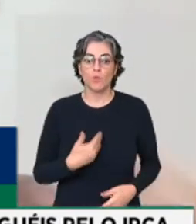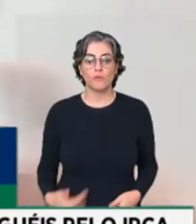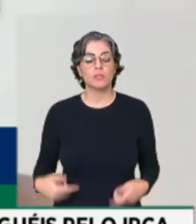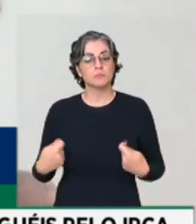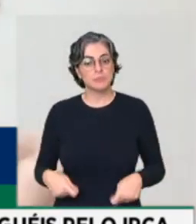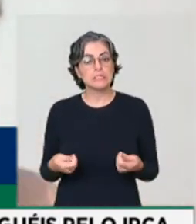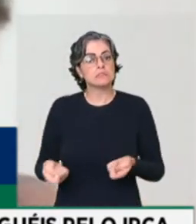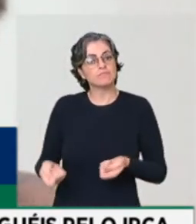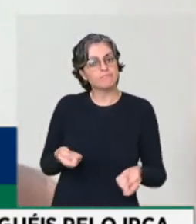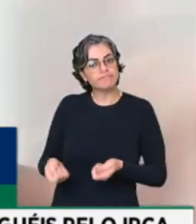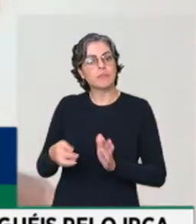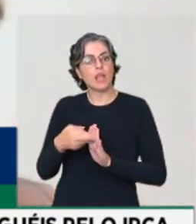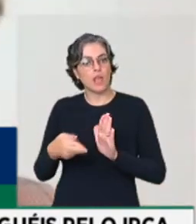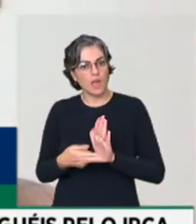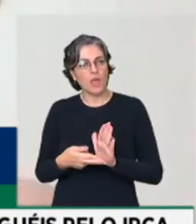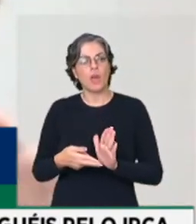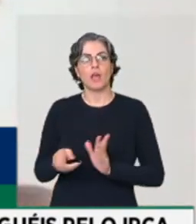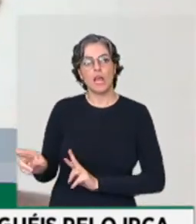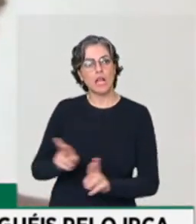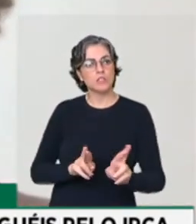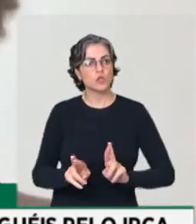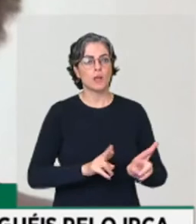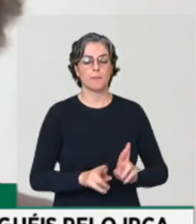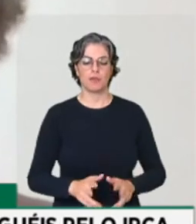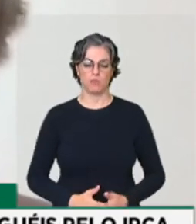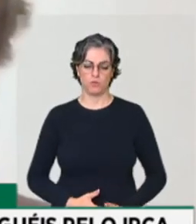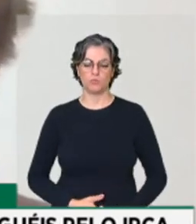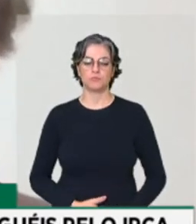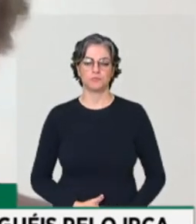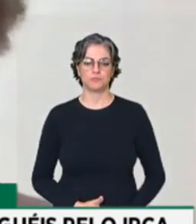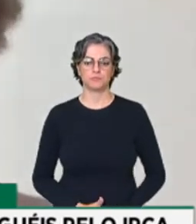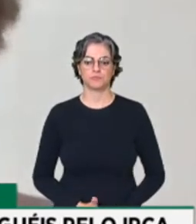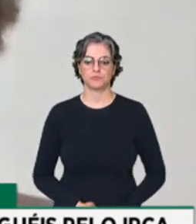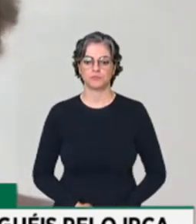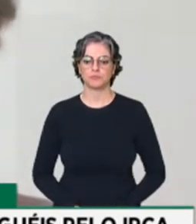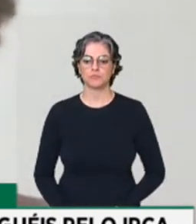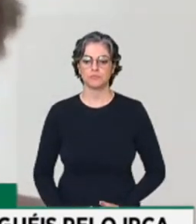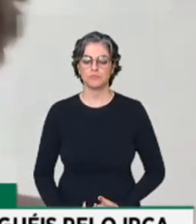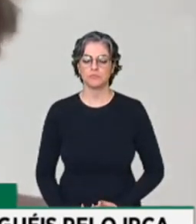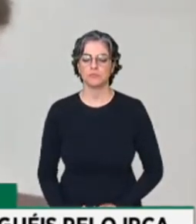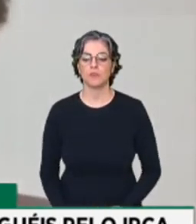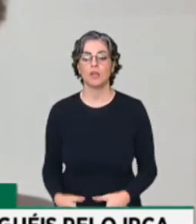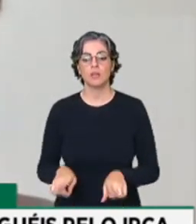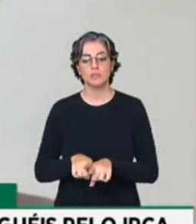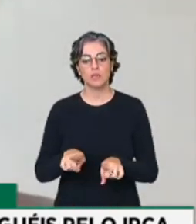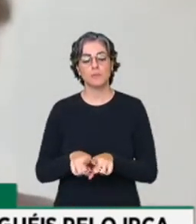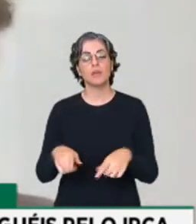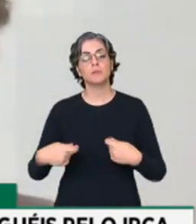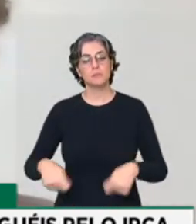PRECISA... TER UM PROCESSO DE REGULAÇÃO DAS RELAÇÕES MAS, AO MESMO TEMPO, PRECISA... TER UMA LÓGICA DE PROTEÇÃO... SOCIAL. POR ISSO, O PROJETO É MERITÓRIO.